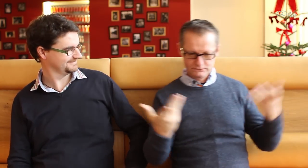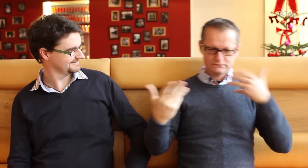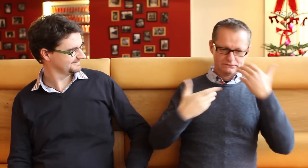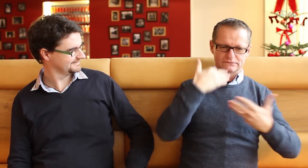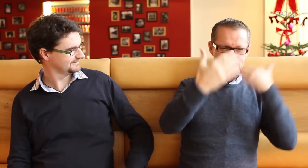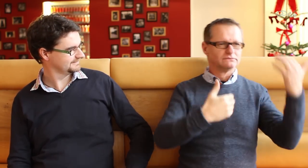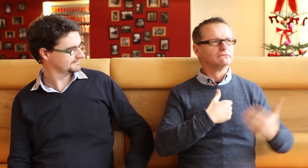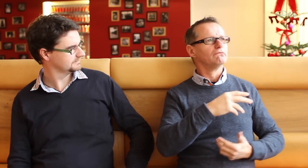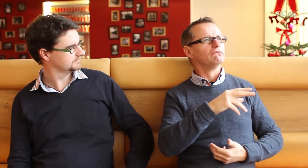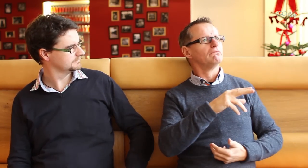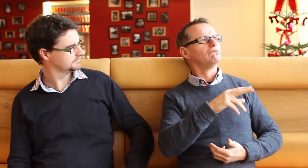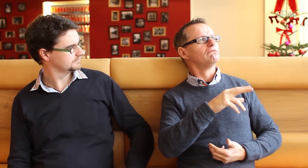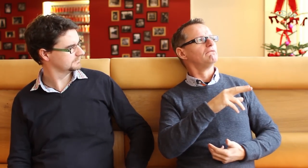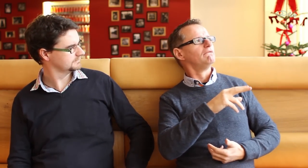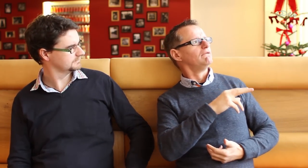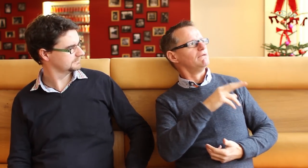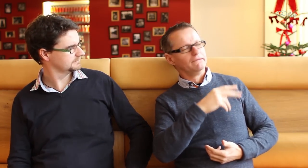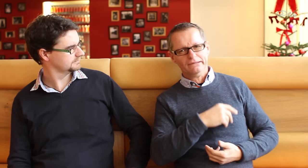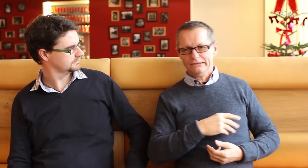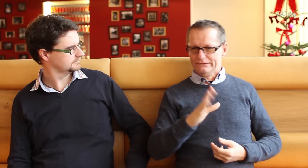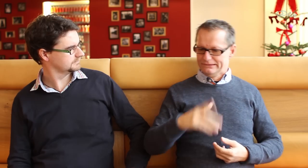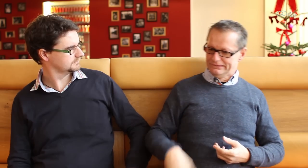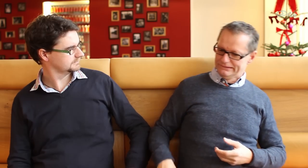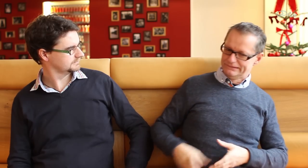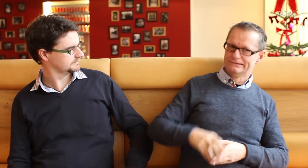Er sprach mit mir und ich sah ihn nur verwundert an. Ich zeigte ihm einfach meine Wertmarke zu meinem Schwerbehindertenausweis.